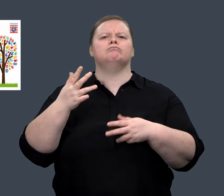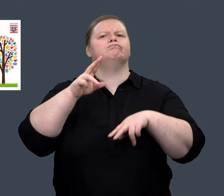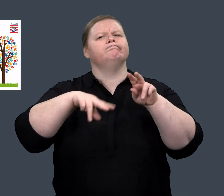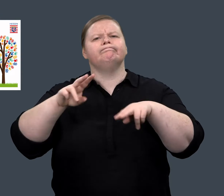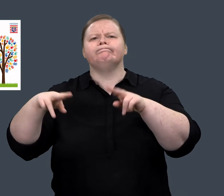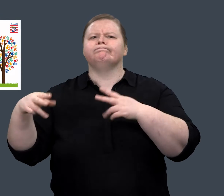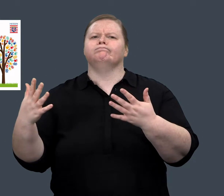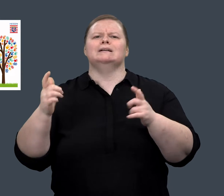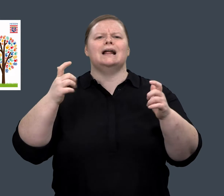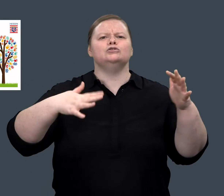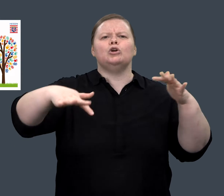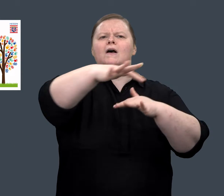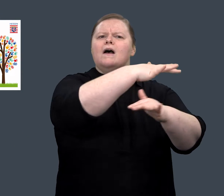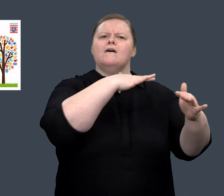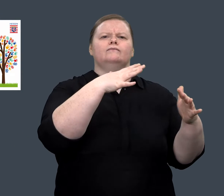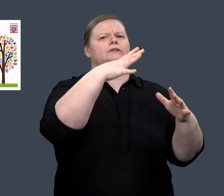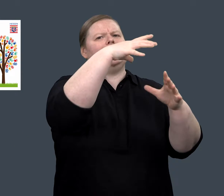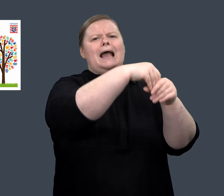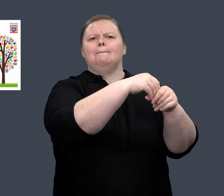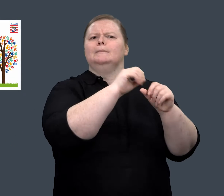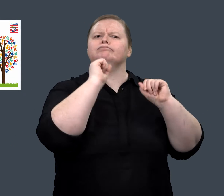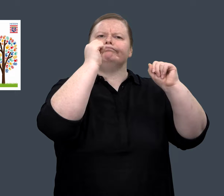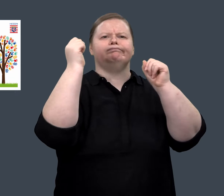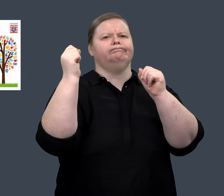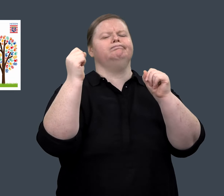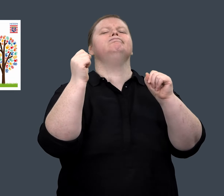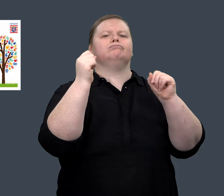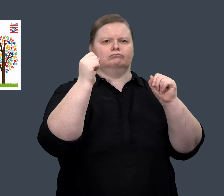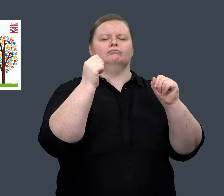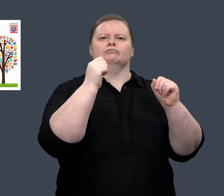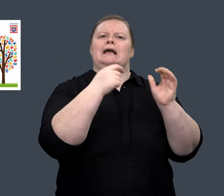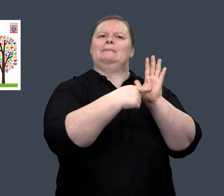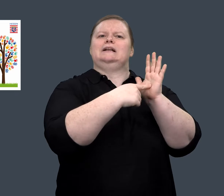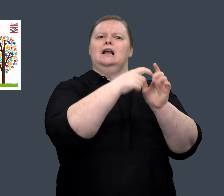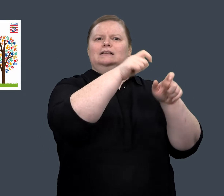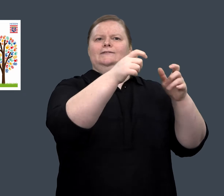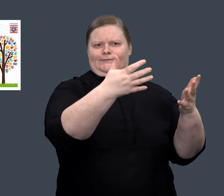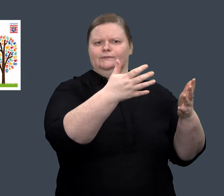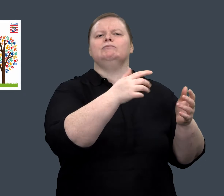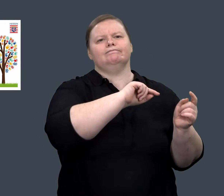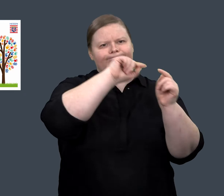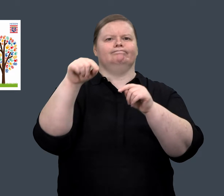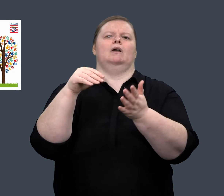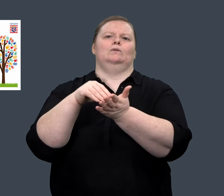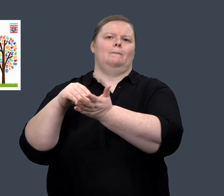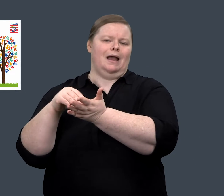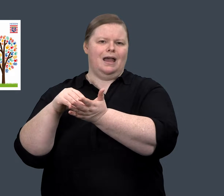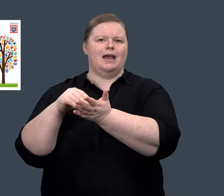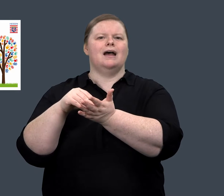unterschiedliche gesellschaftliche Akteure im Inklusionsbeirat.